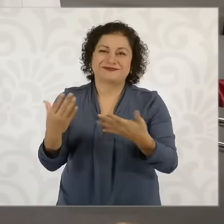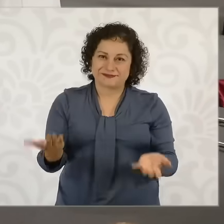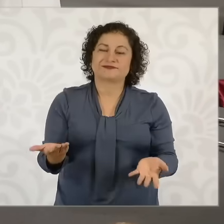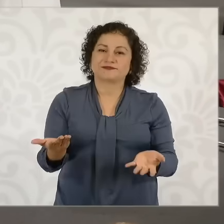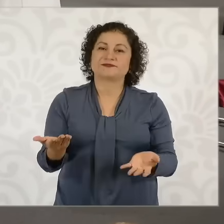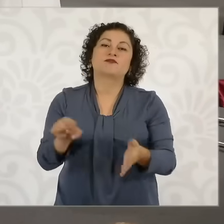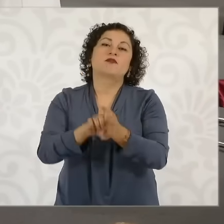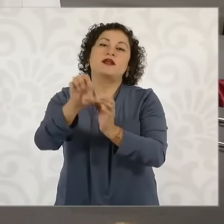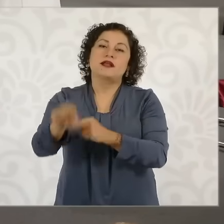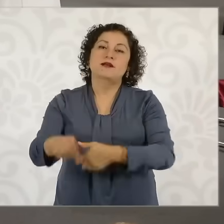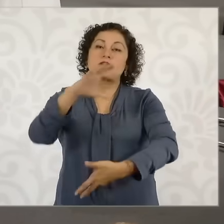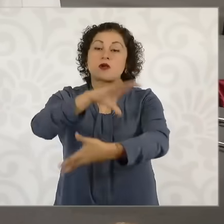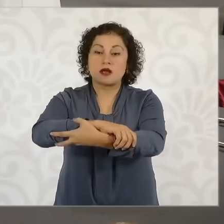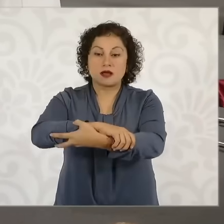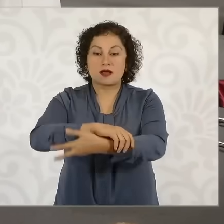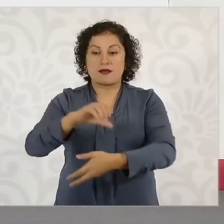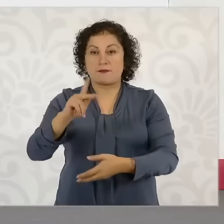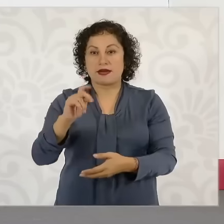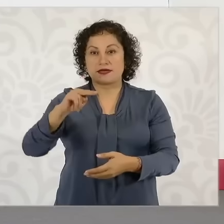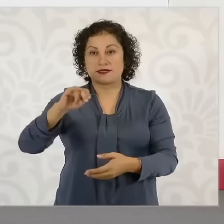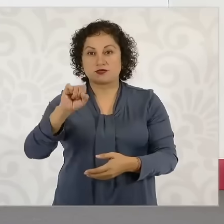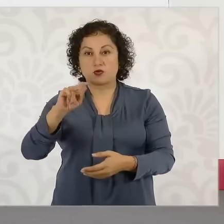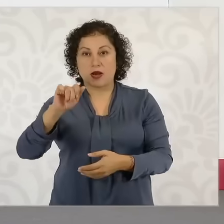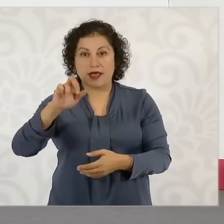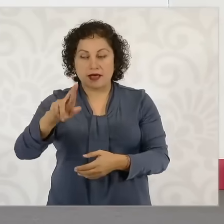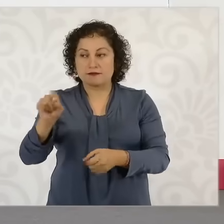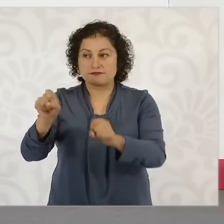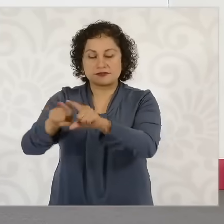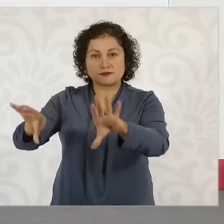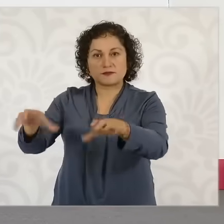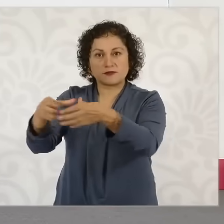Peninsular para el turismo comunitario, hemos estado trabajando con Chiapas, con Tabasco,